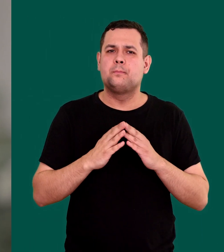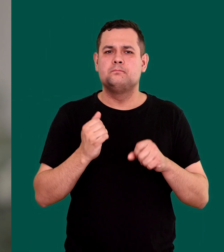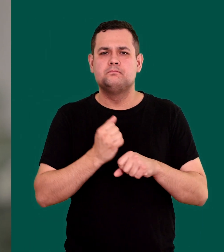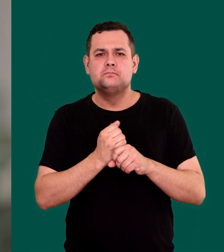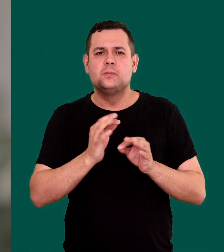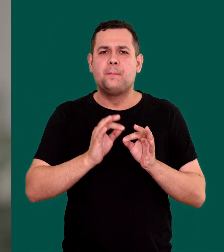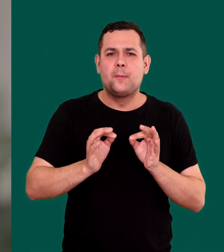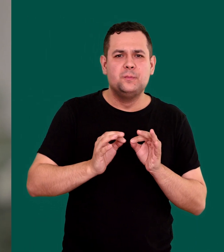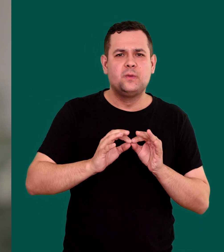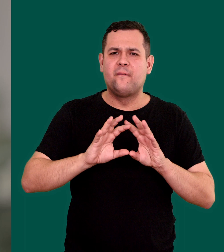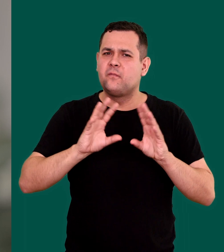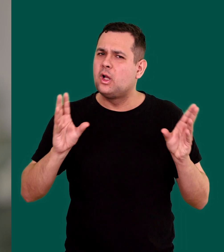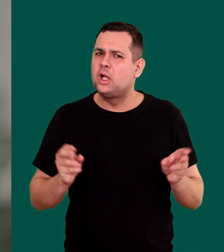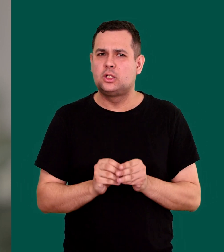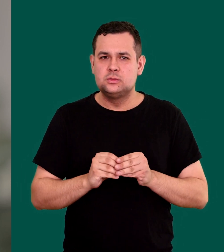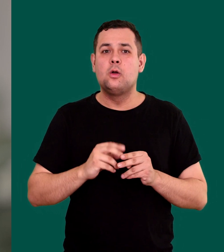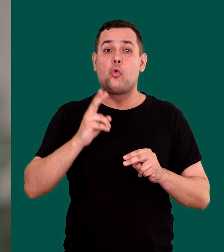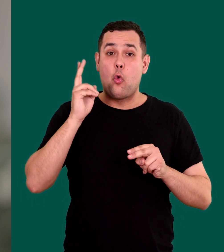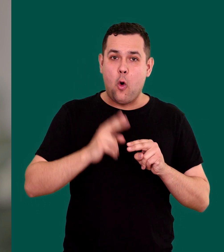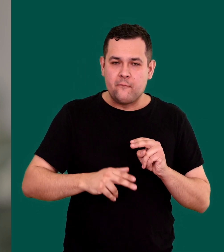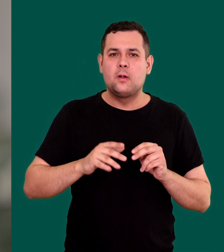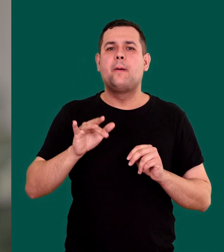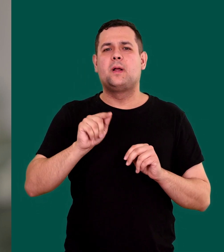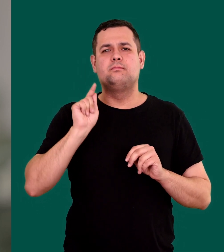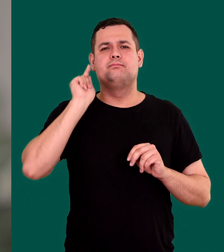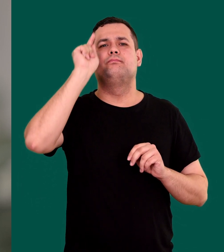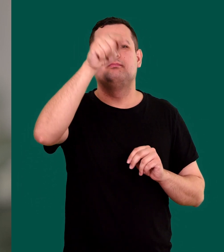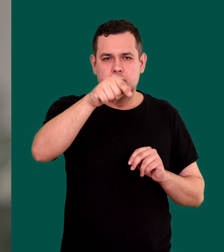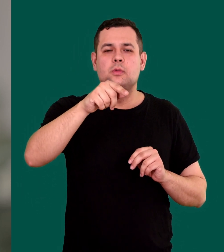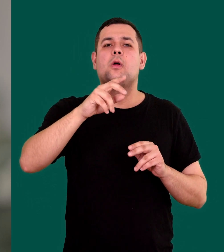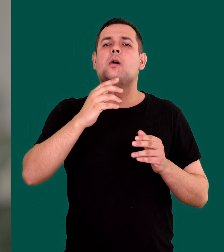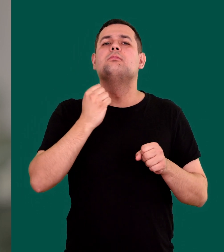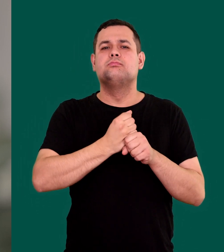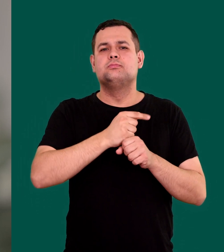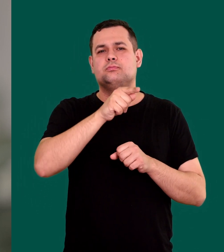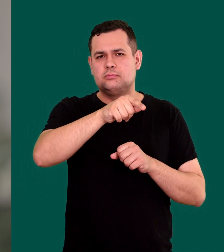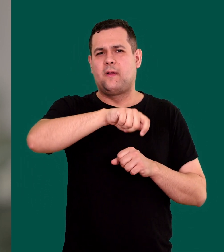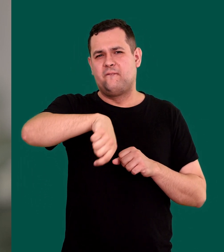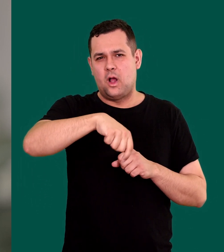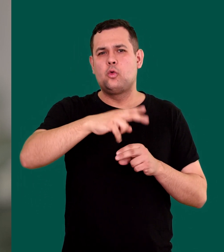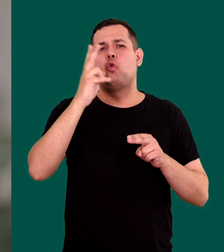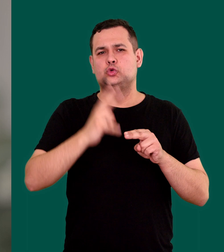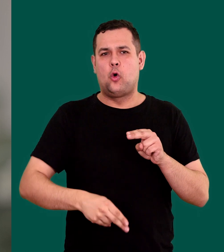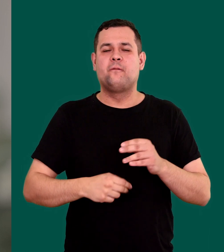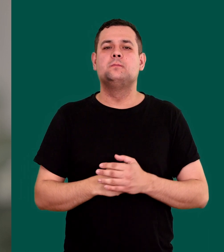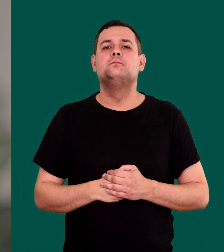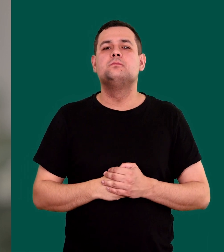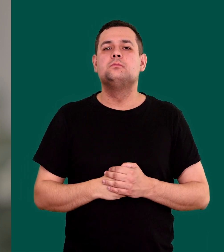Doma pripravujem všetko, naozaj všetko. Keď je to hotové, idem na miesta, aby som urobil zvyšok a dokončil to.